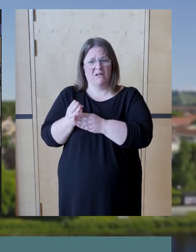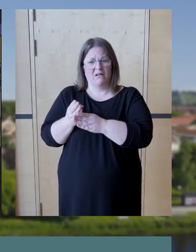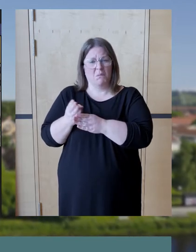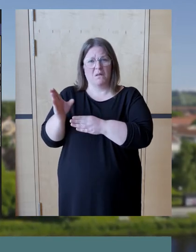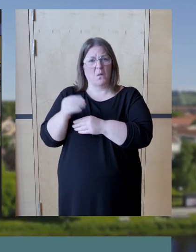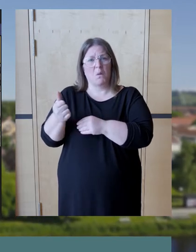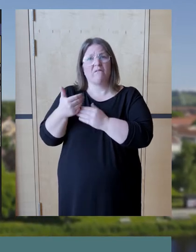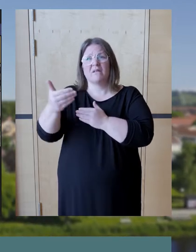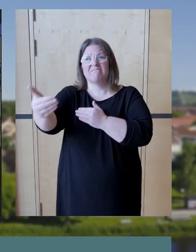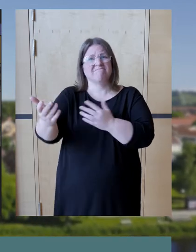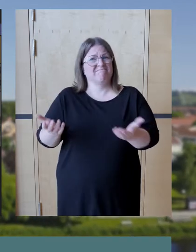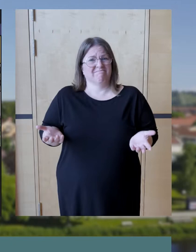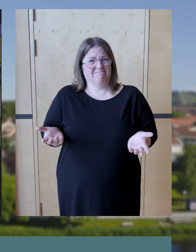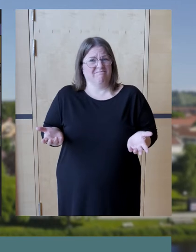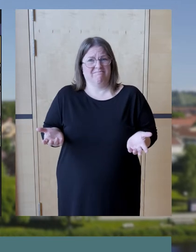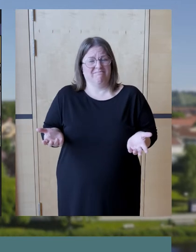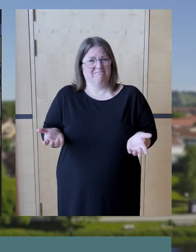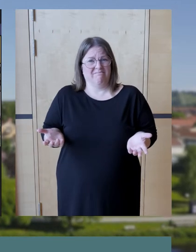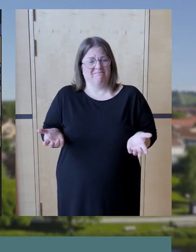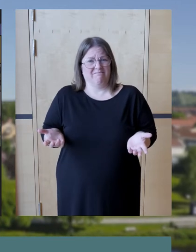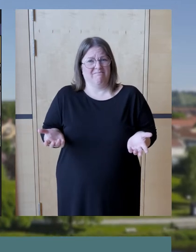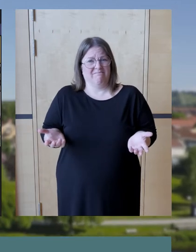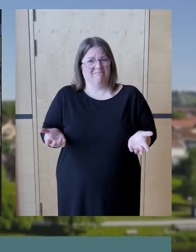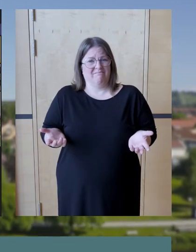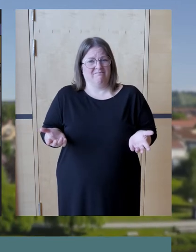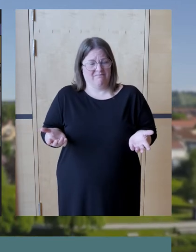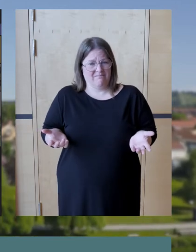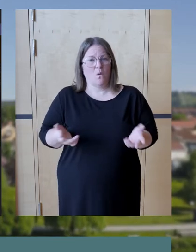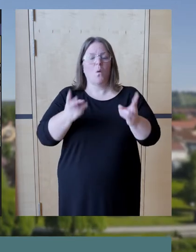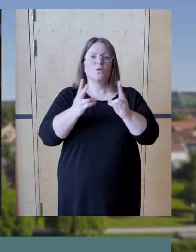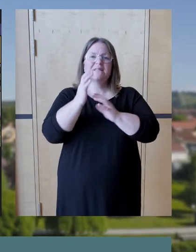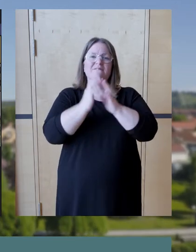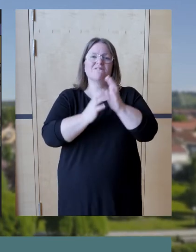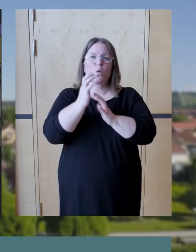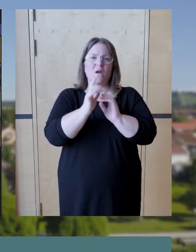Återigen adresser och vissa inte vad ska hämta andra siffran och behovet Det är någonting som han